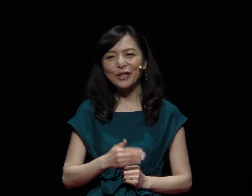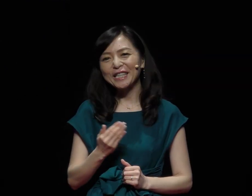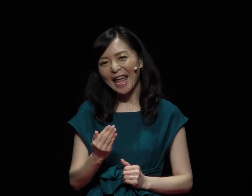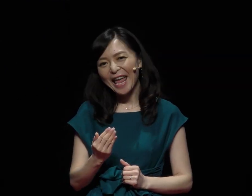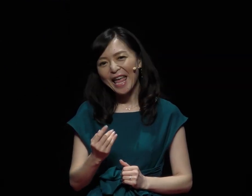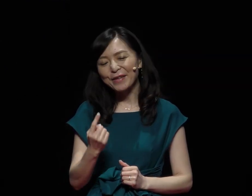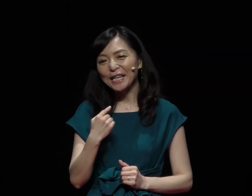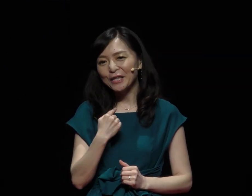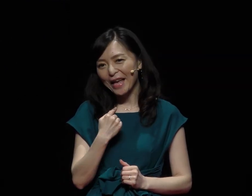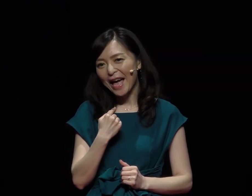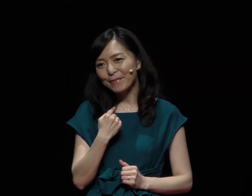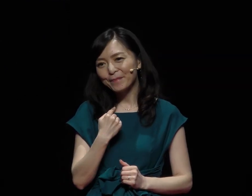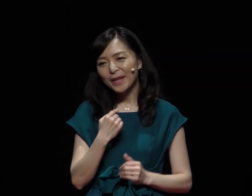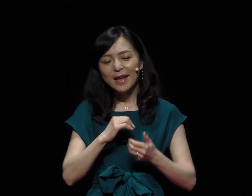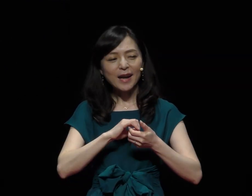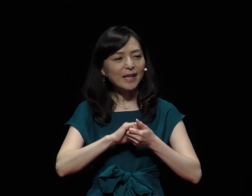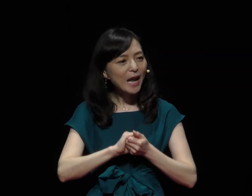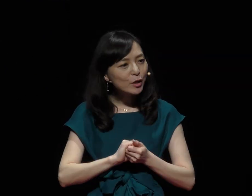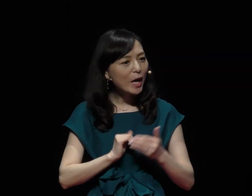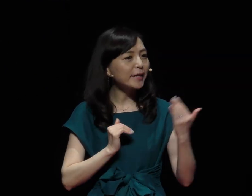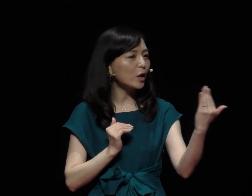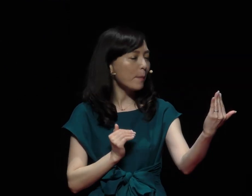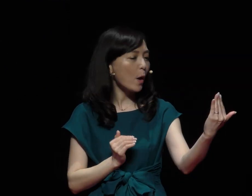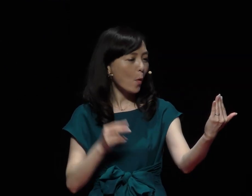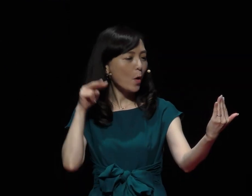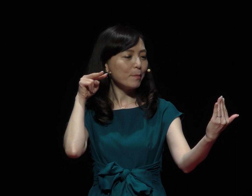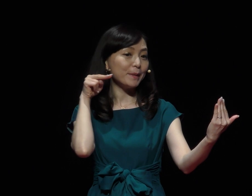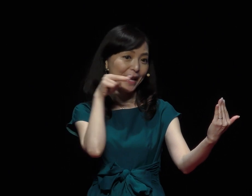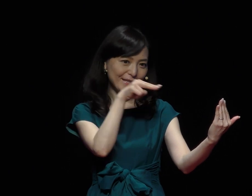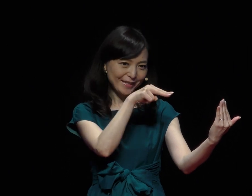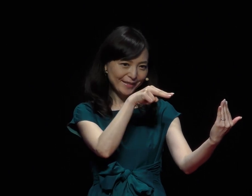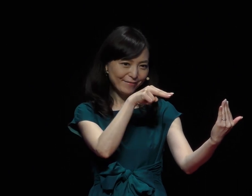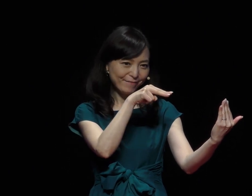Y yo, sin falta miro los ojos de quien tengo enfrente.